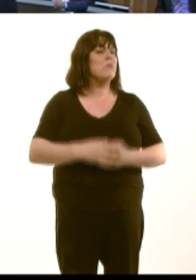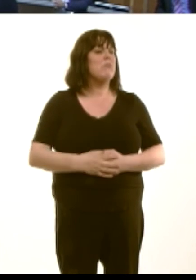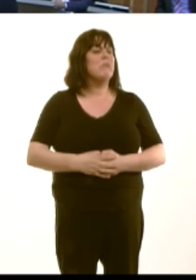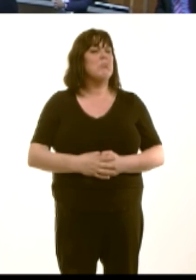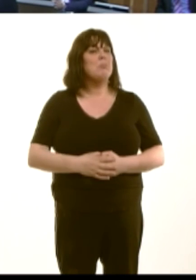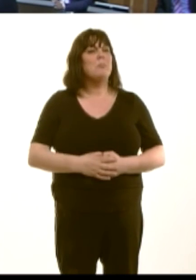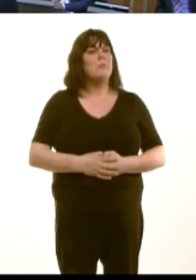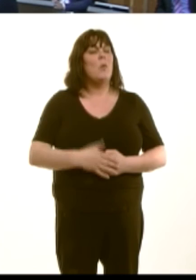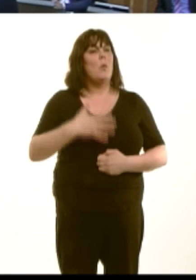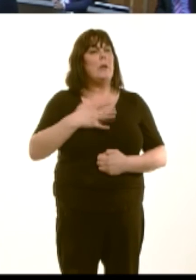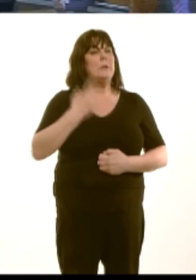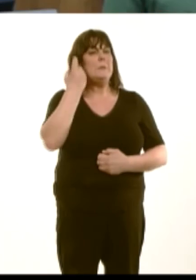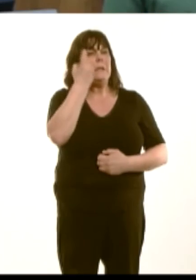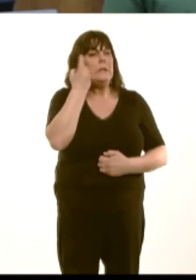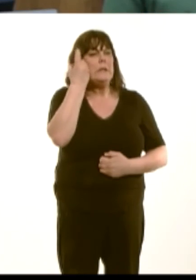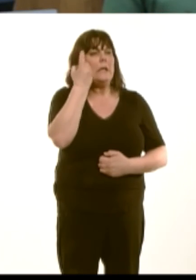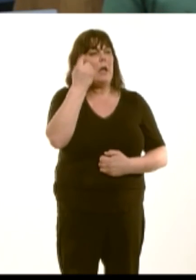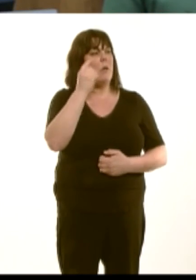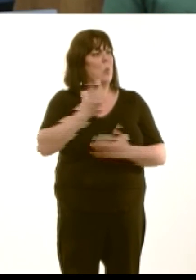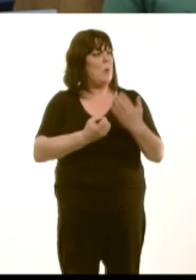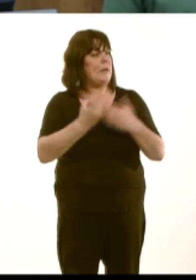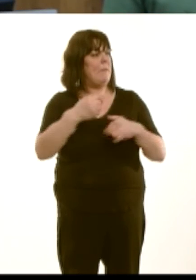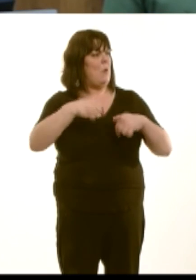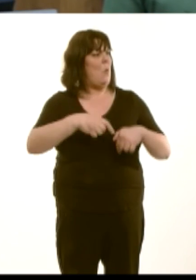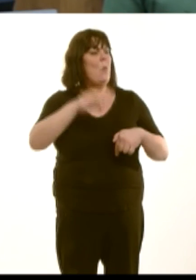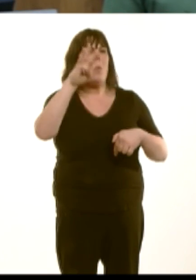sydd gyda ni yng Nghymru i ddelio ‚ cheisiadau fel hyn.